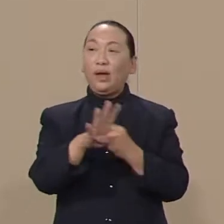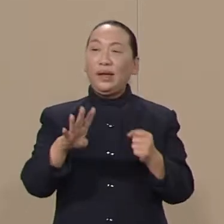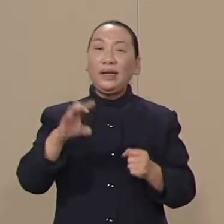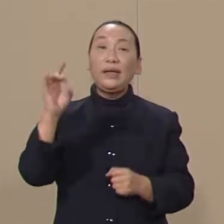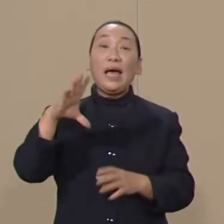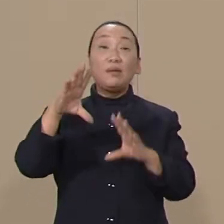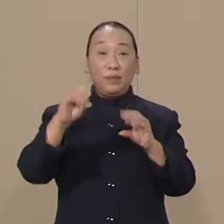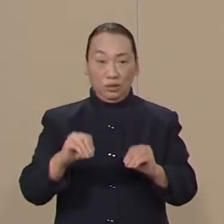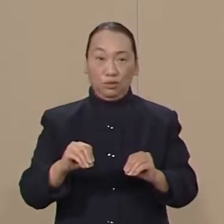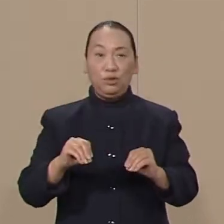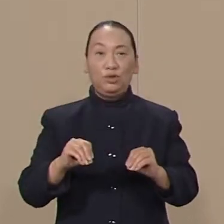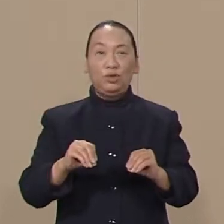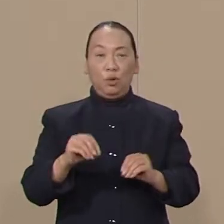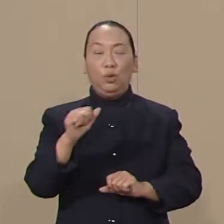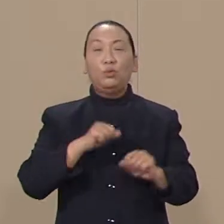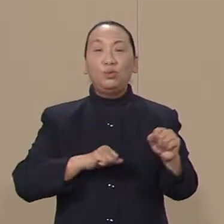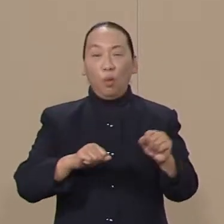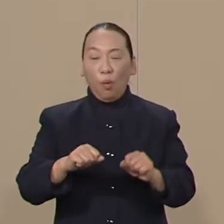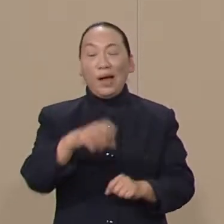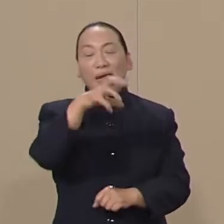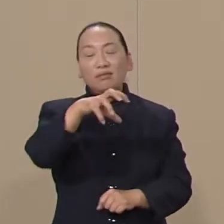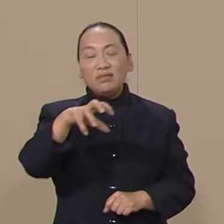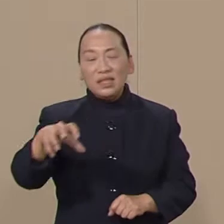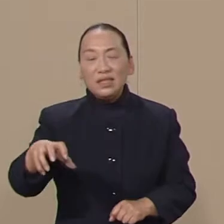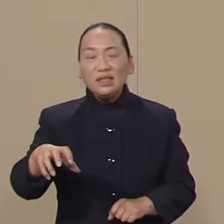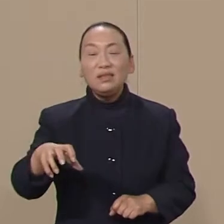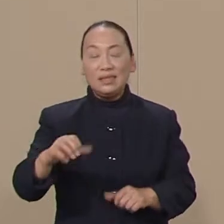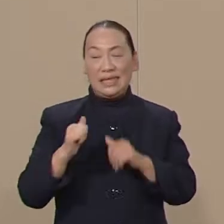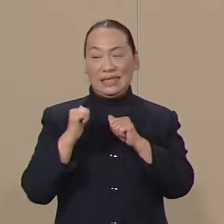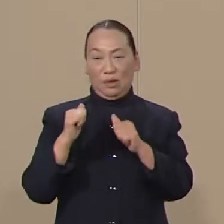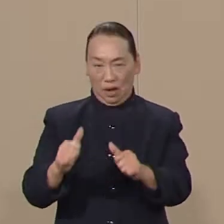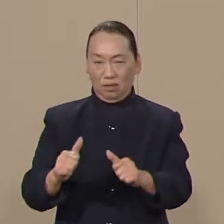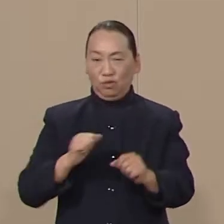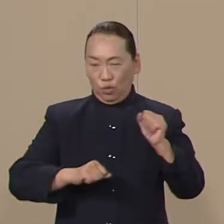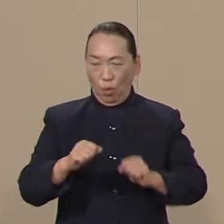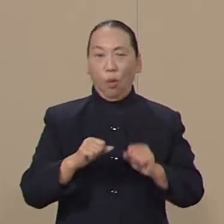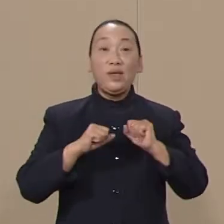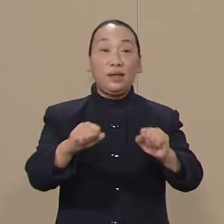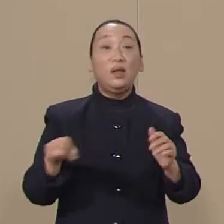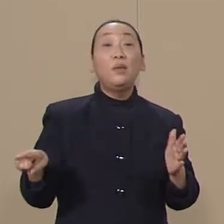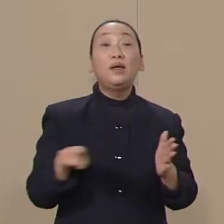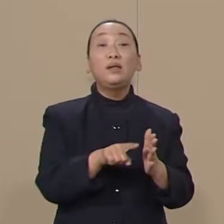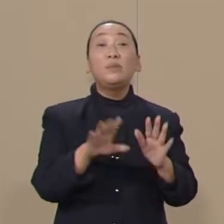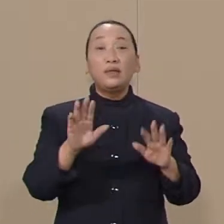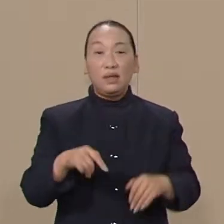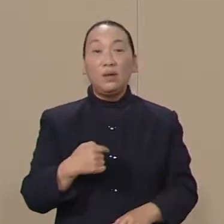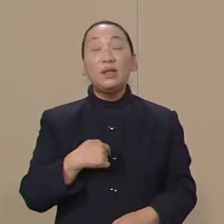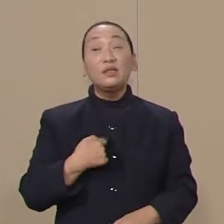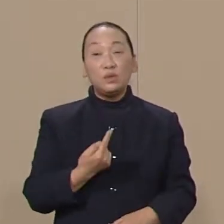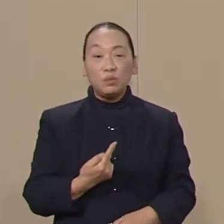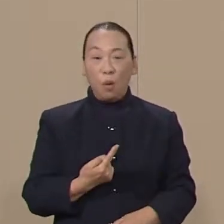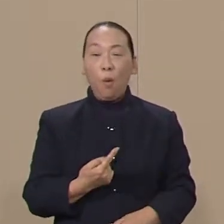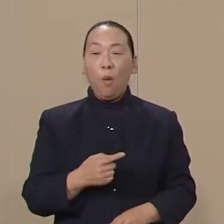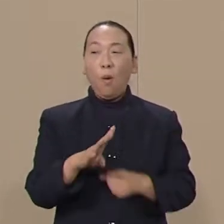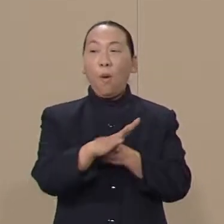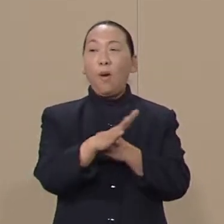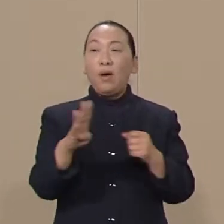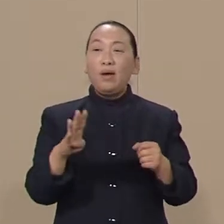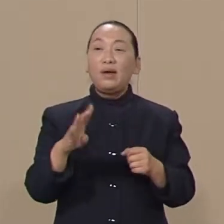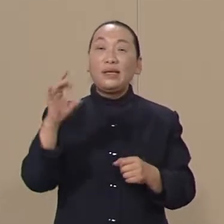各地の反対運動を担い 裁判をやっていきました 私自身も反原発30年ほど 取り組んできました